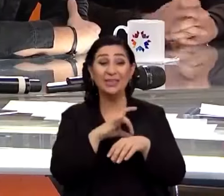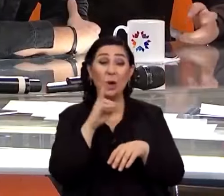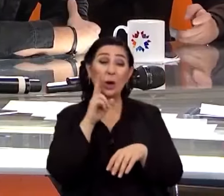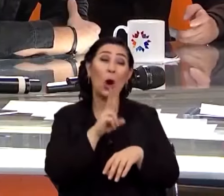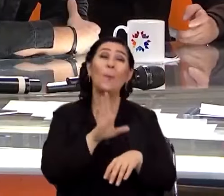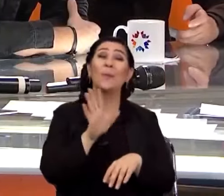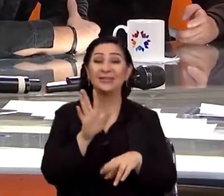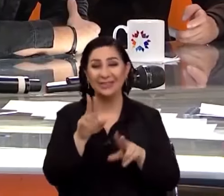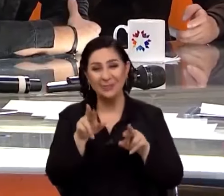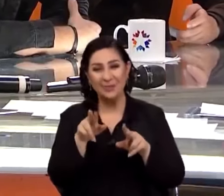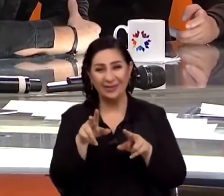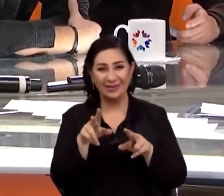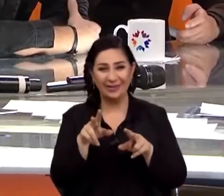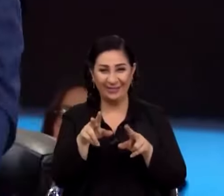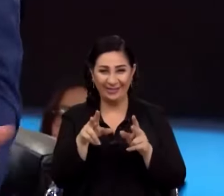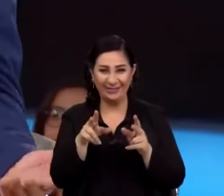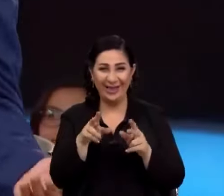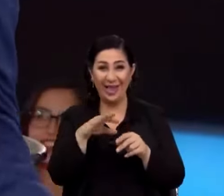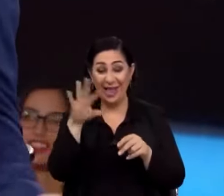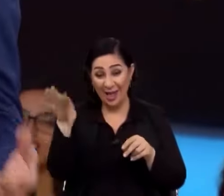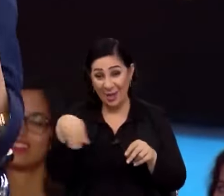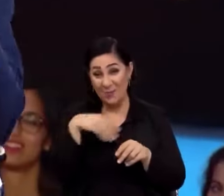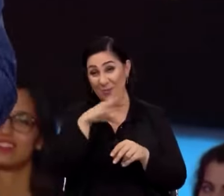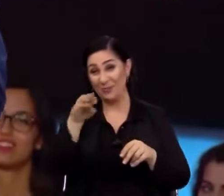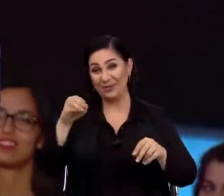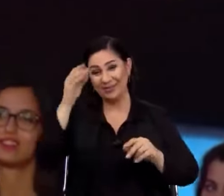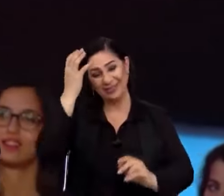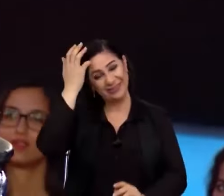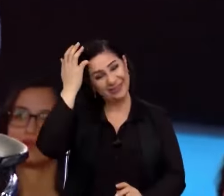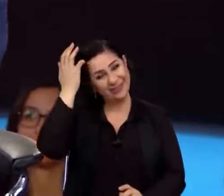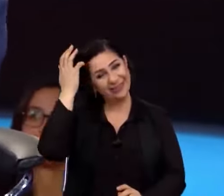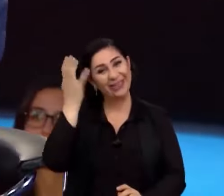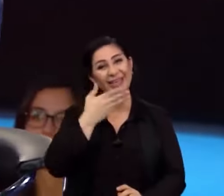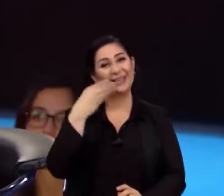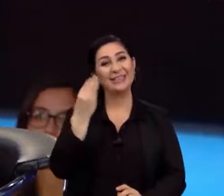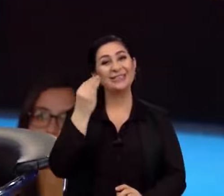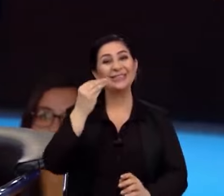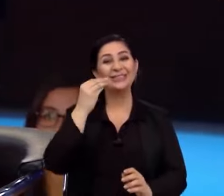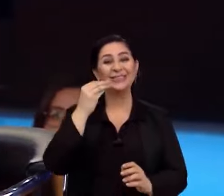gelmek gibidir hepimiz hepimiz Eee genç insanlar küçük insanlar karşısında Tabii